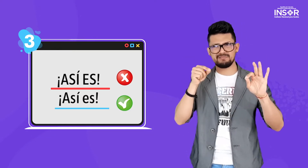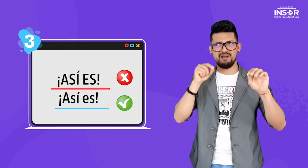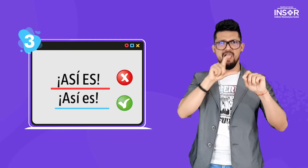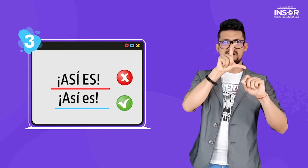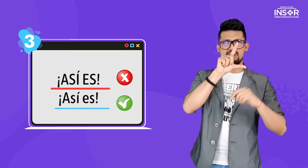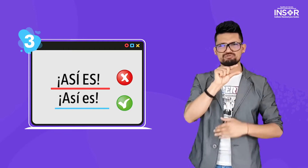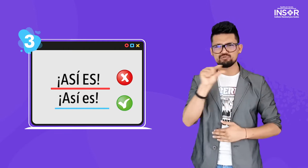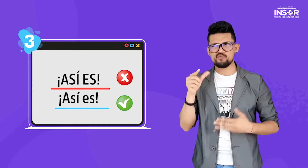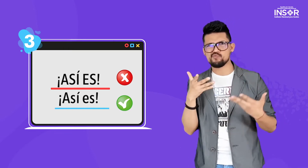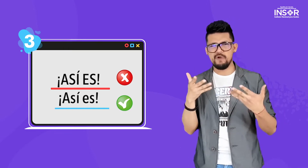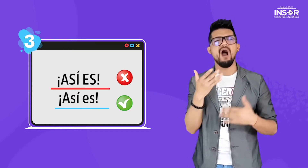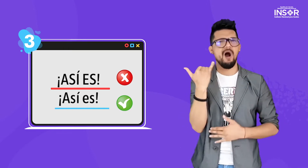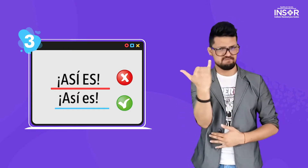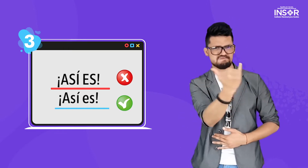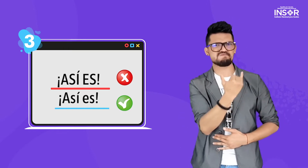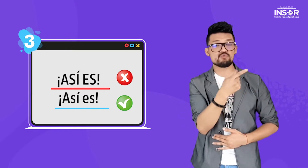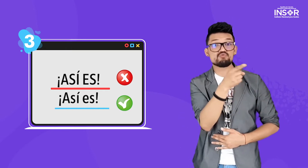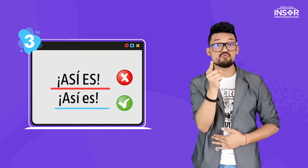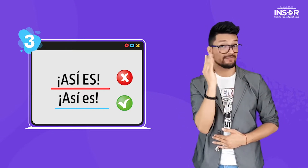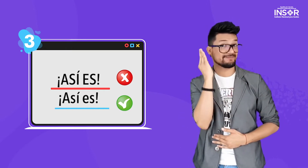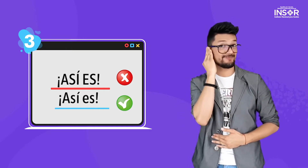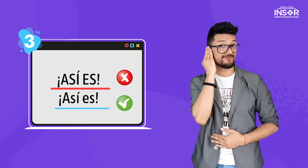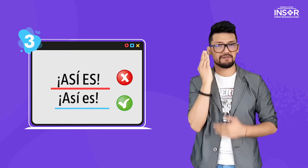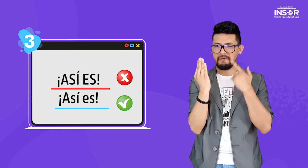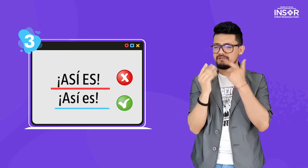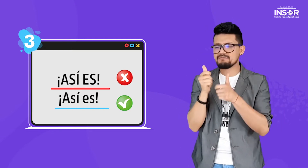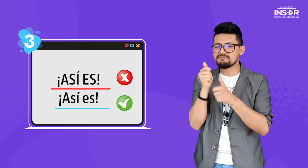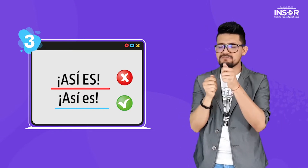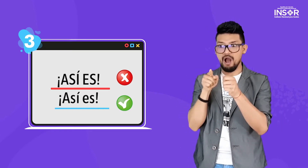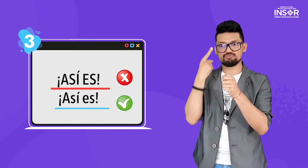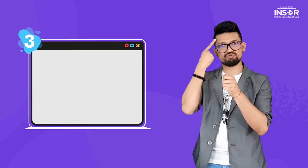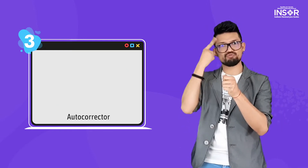les recomendamos utilizar el corrector ortográfico que tiene el celular por defecto,